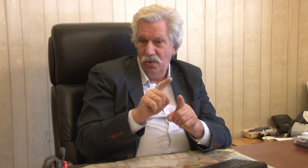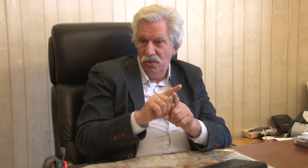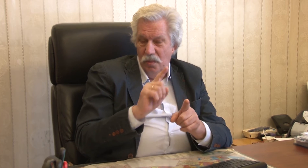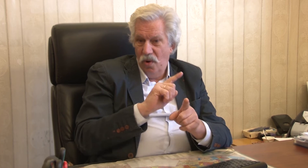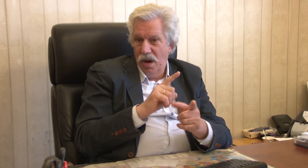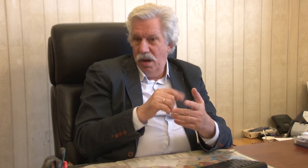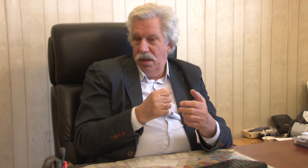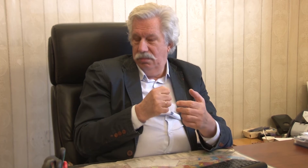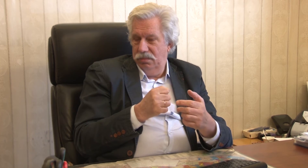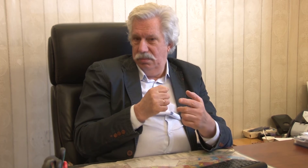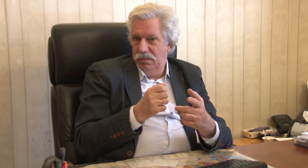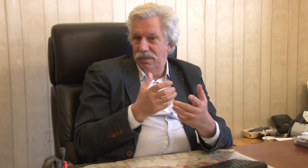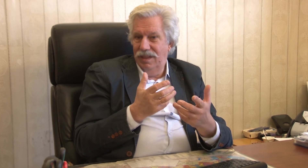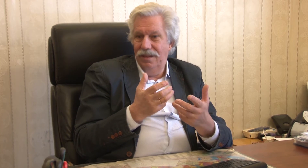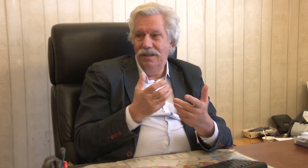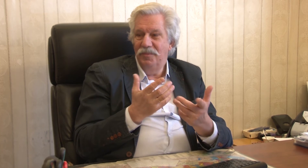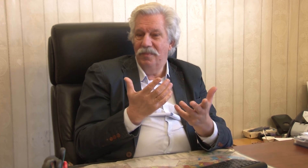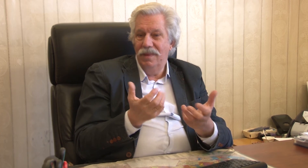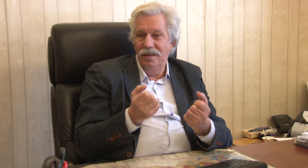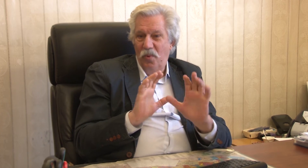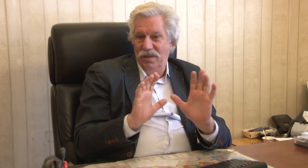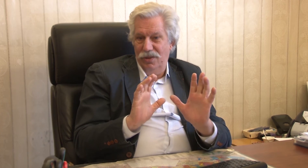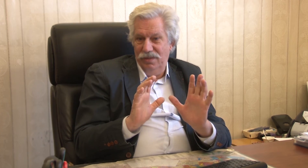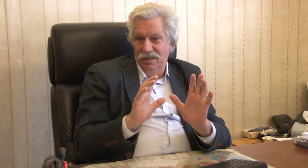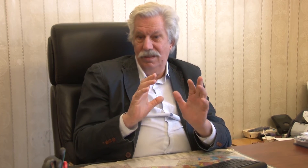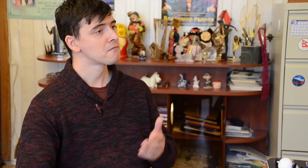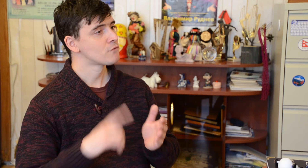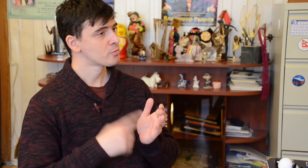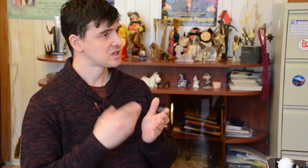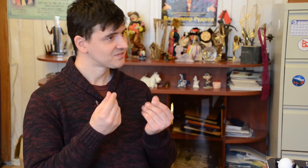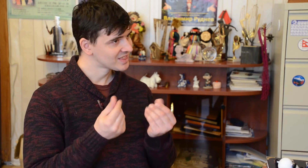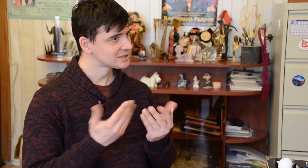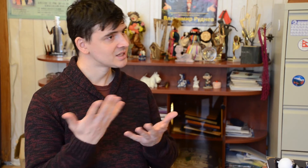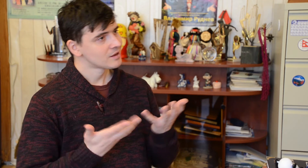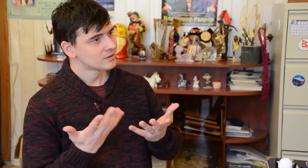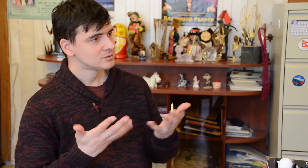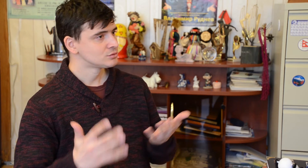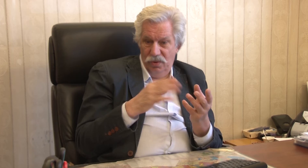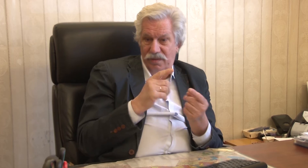Все равно этот вопрос тяжело решается, не поддерживают эту идею. Вопрос в финансах?